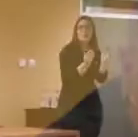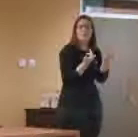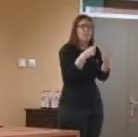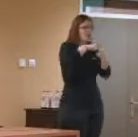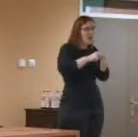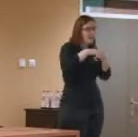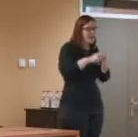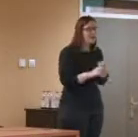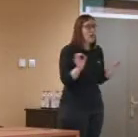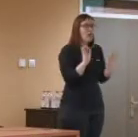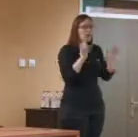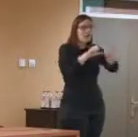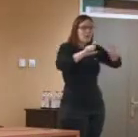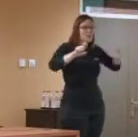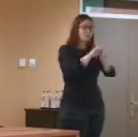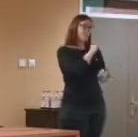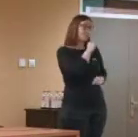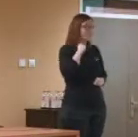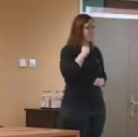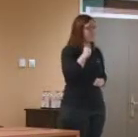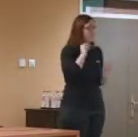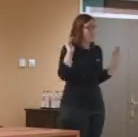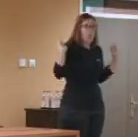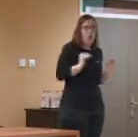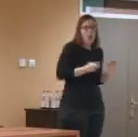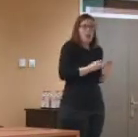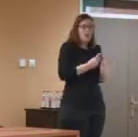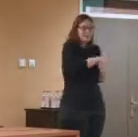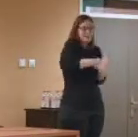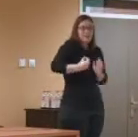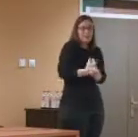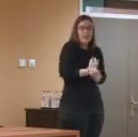o una empresa de autónomo con algún trabajador... Cómo gracias al